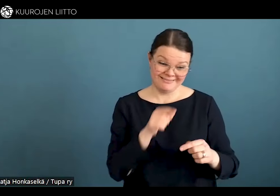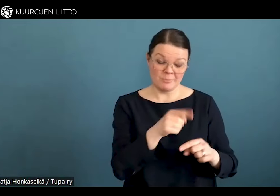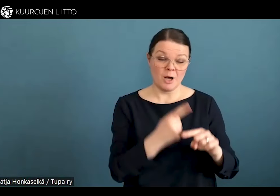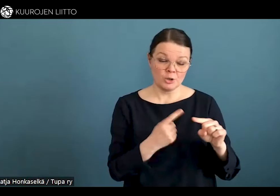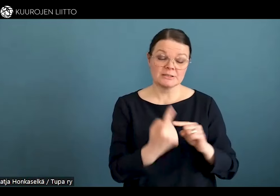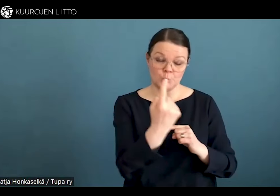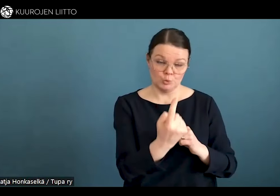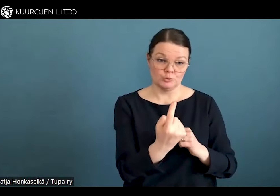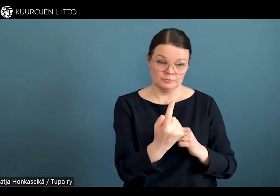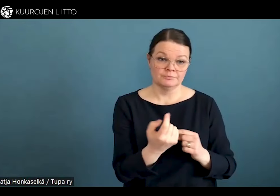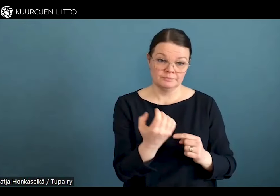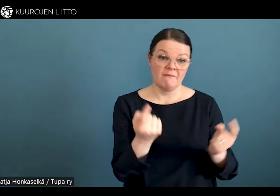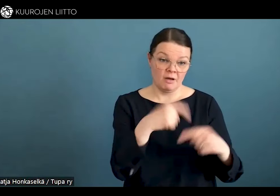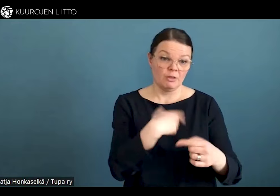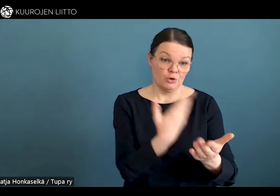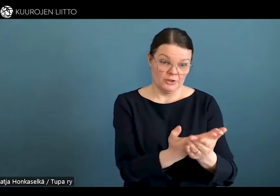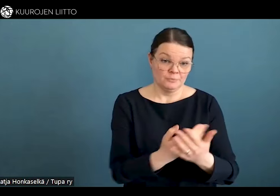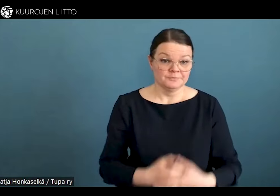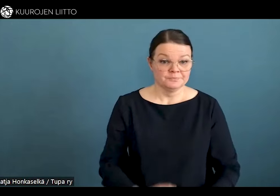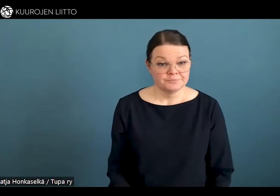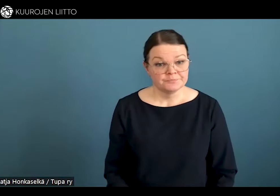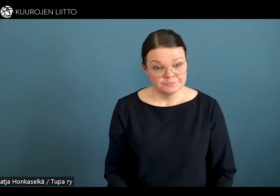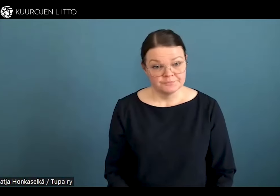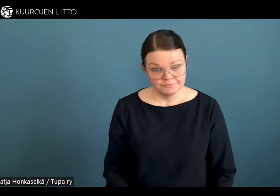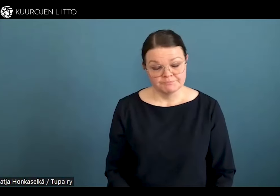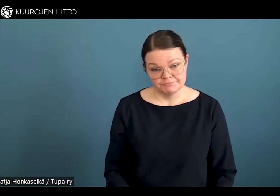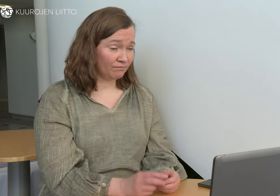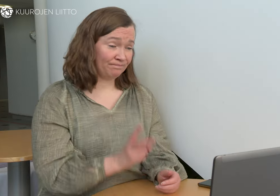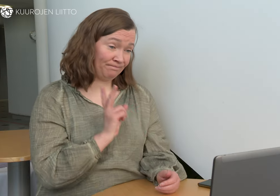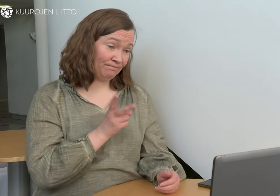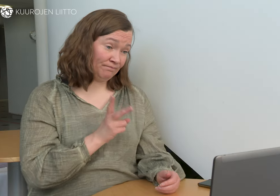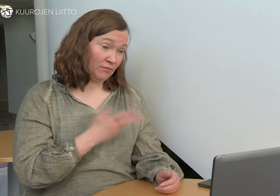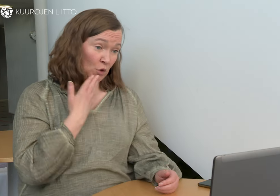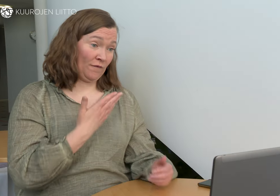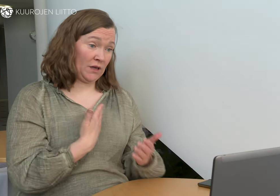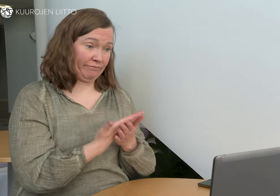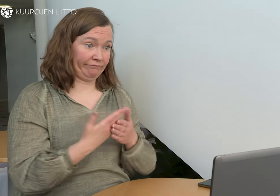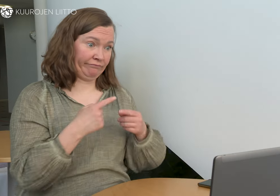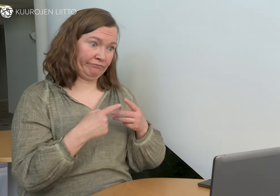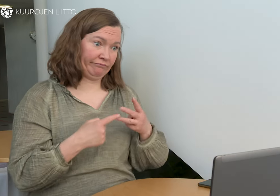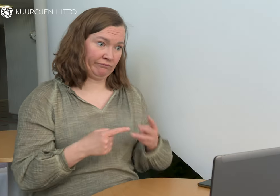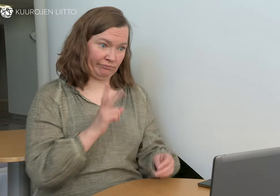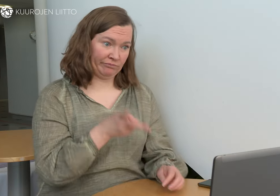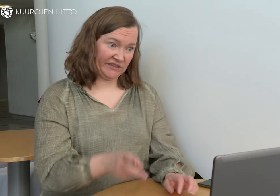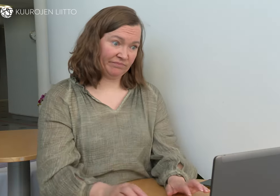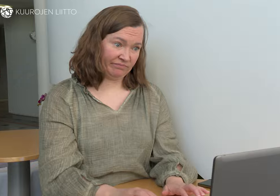ja tämä tarjoaisi siihen yhden mahdollisen vaihtoehdon. Hyviä ehdotuksia.